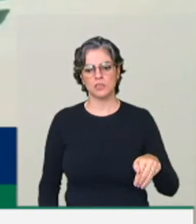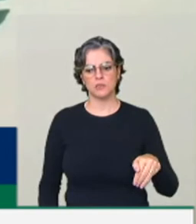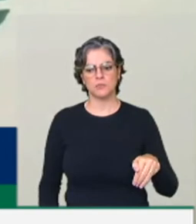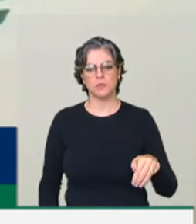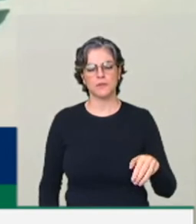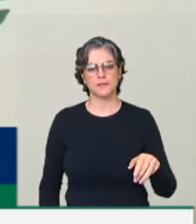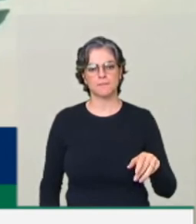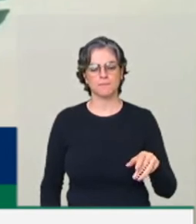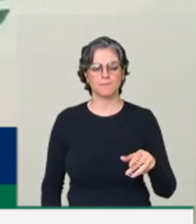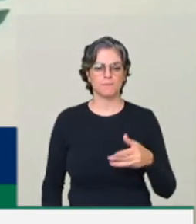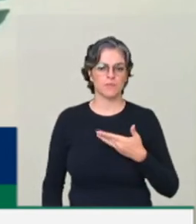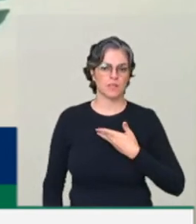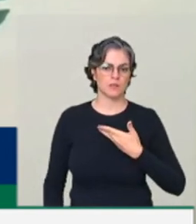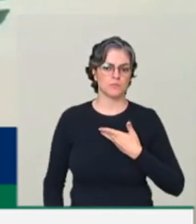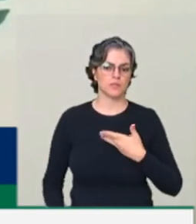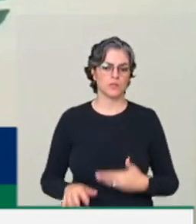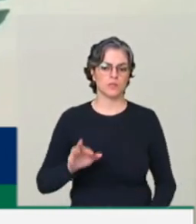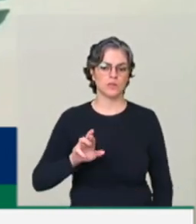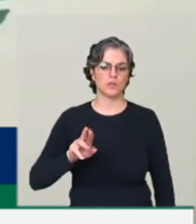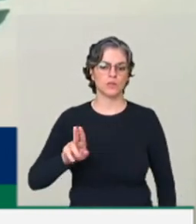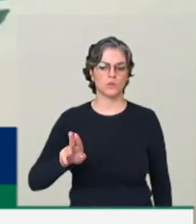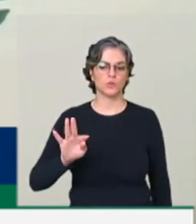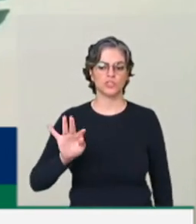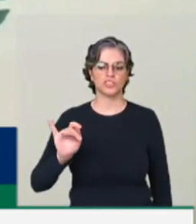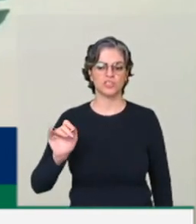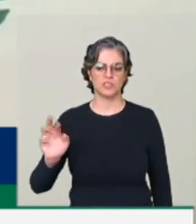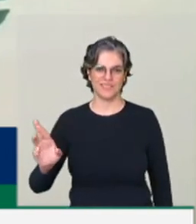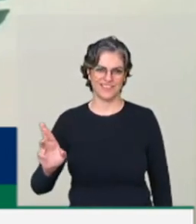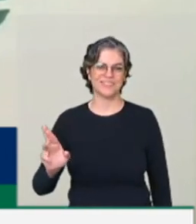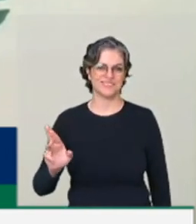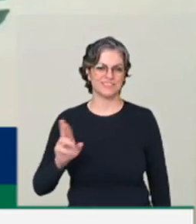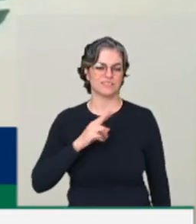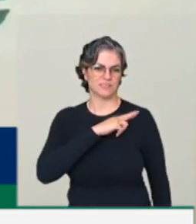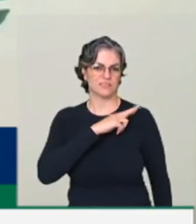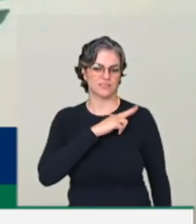PEDIDO PRA SECRETARIA-GERAL DA MESA, NOSSO AMIGO QUE ACOMPANHA OS TRABALHOS E POR